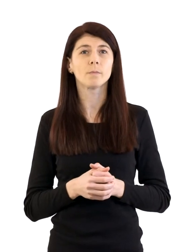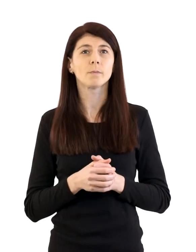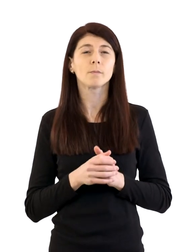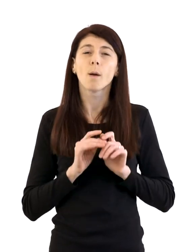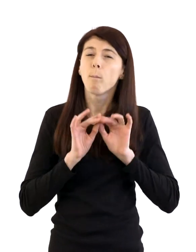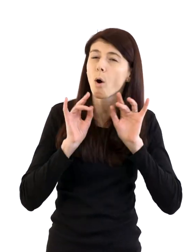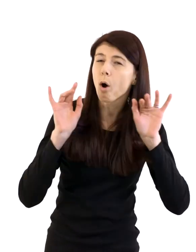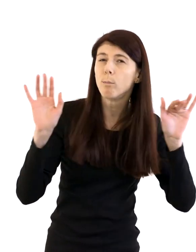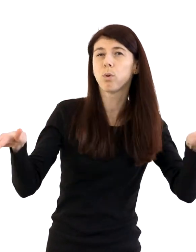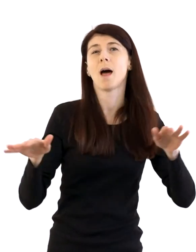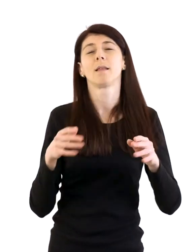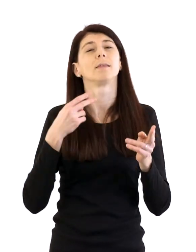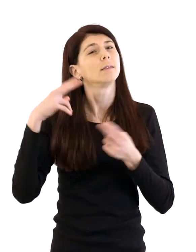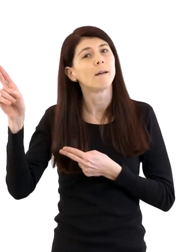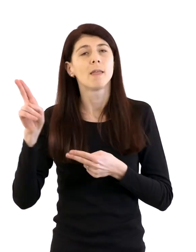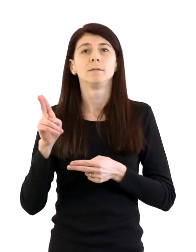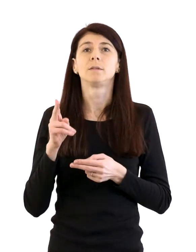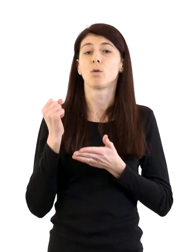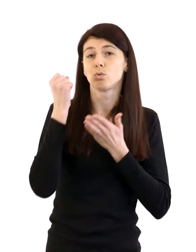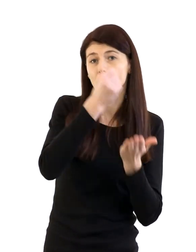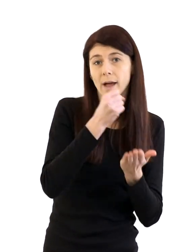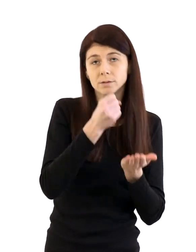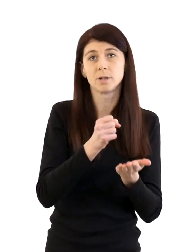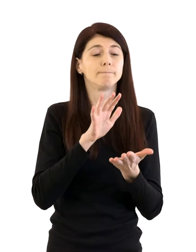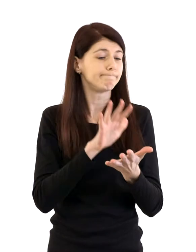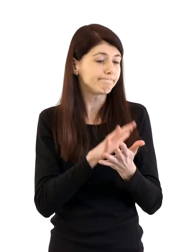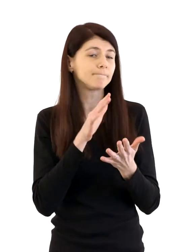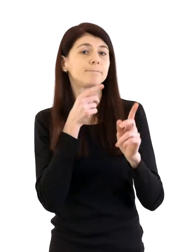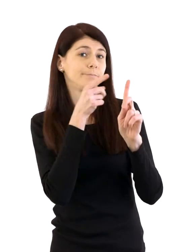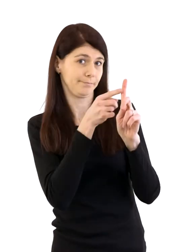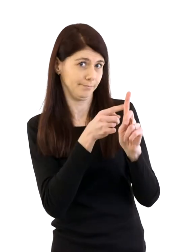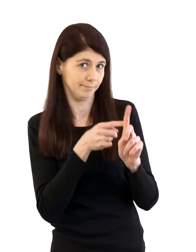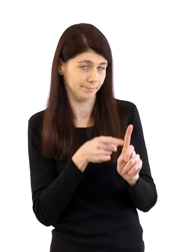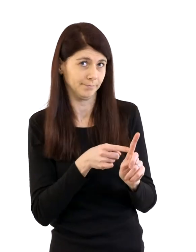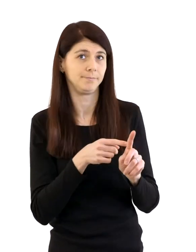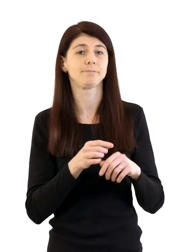Najpopularniejsze są dotacje celowe.